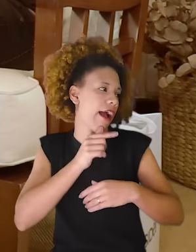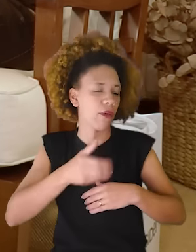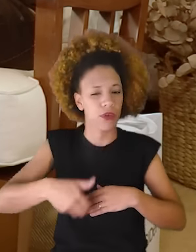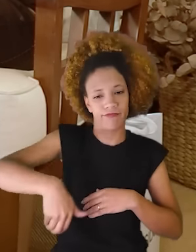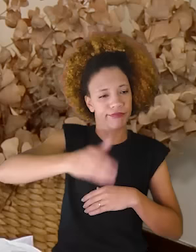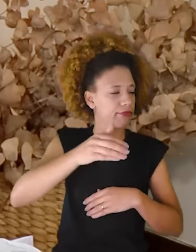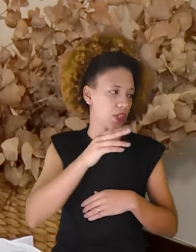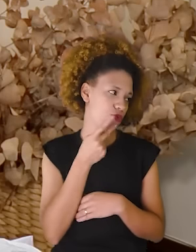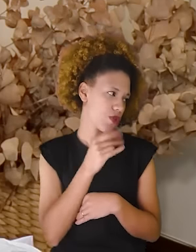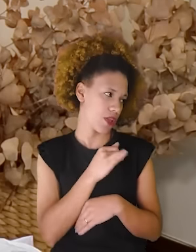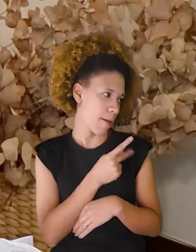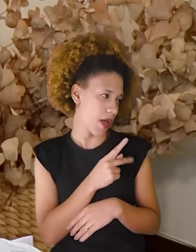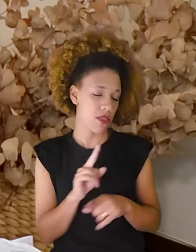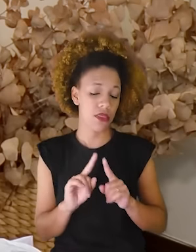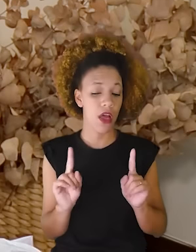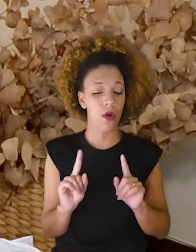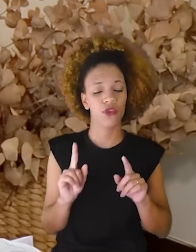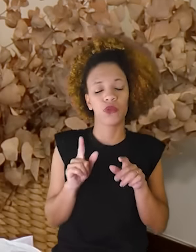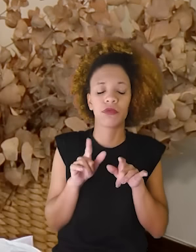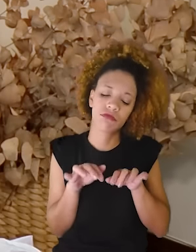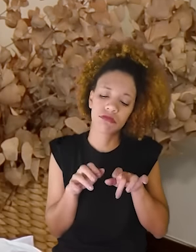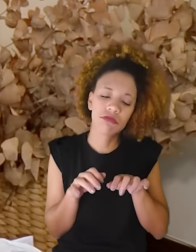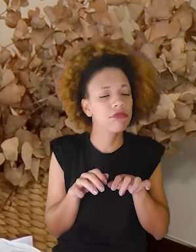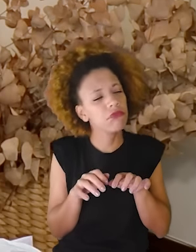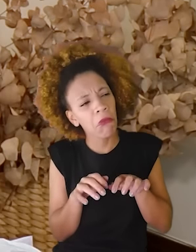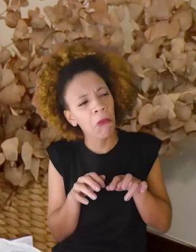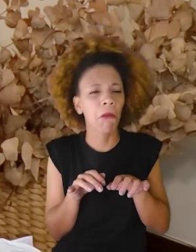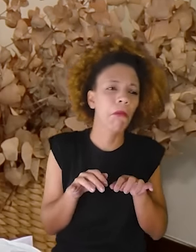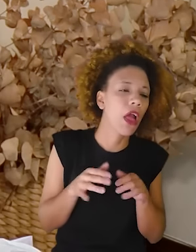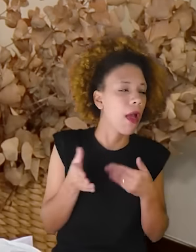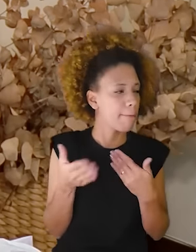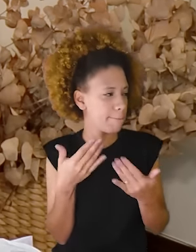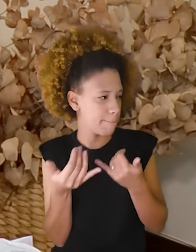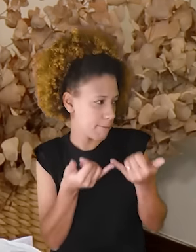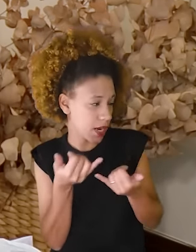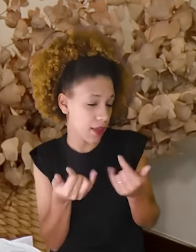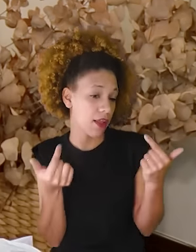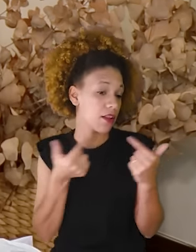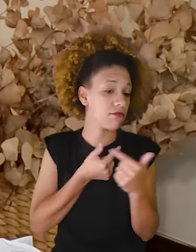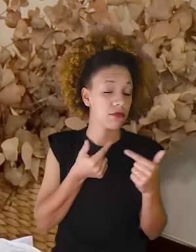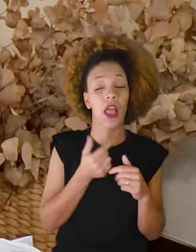uma coisa que seu pai ele tá meio interagindo com você é tranquilo é light todo mundo ris uma coisa